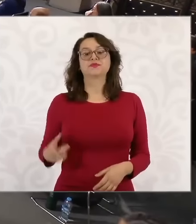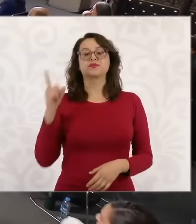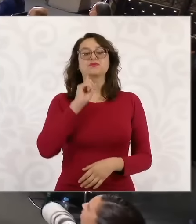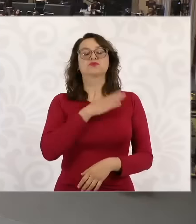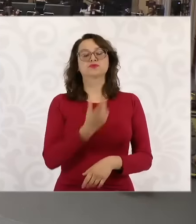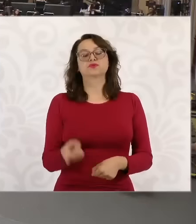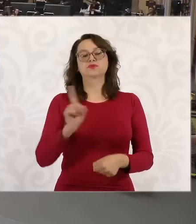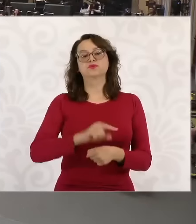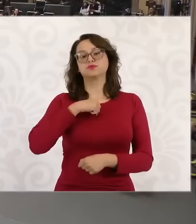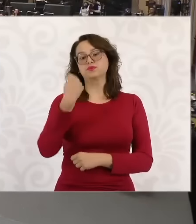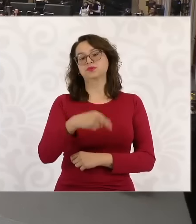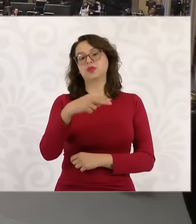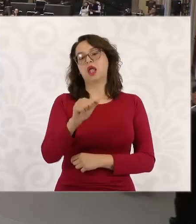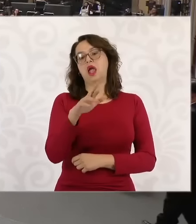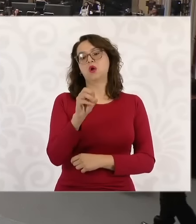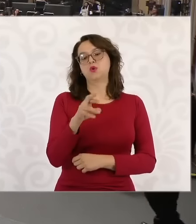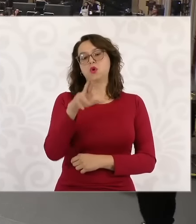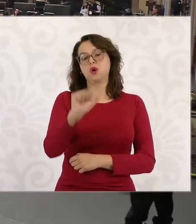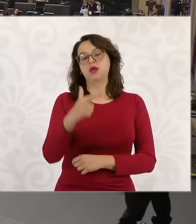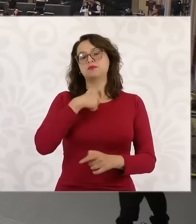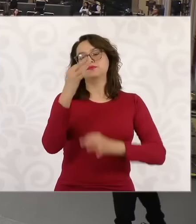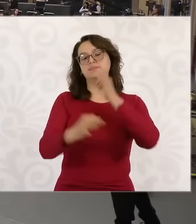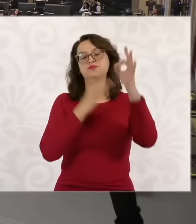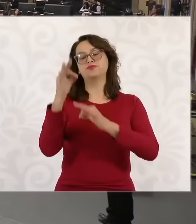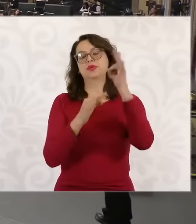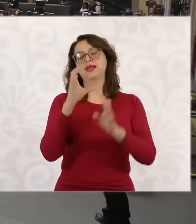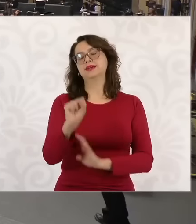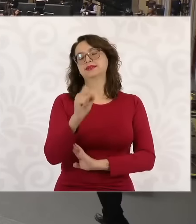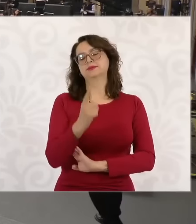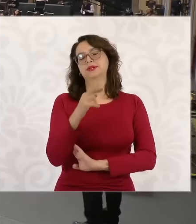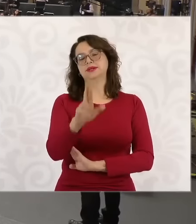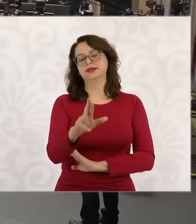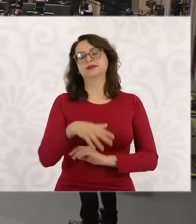Castillejos del Sistema Público de Radiodifusión del Estado Mexicano, canal 14. Eh, anoche le